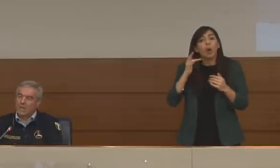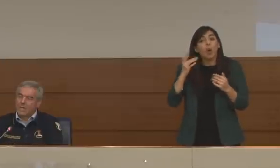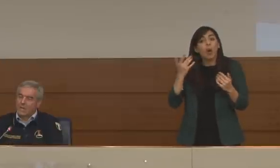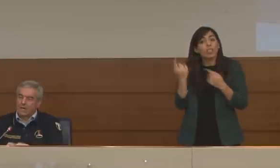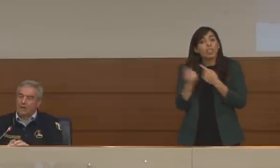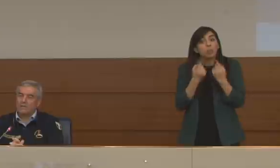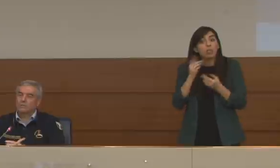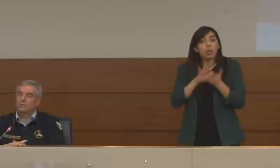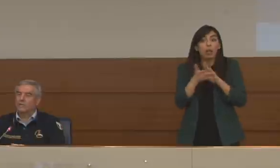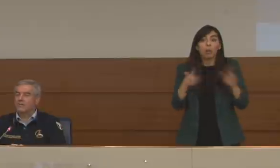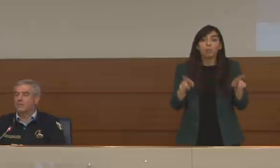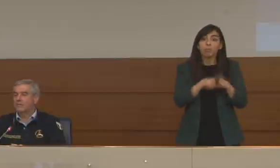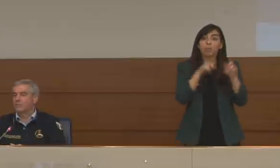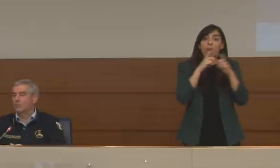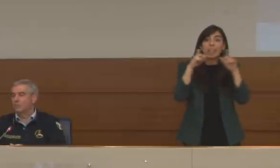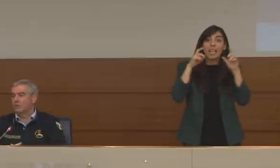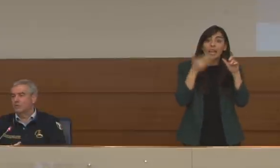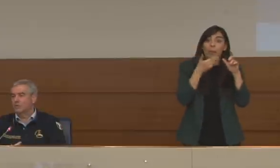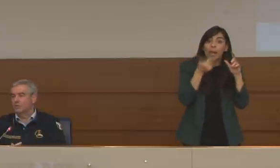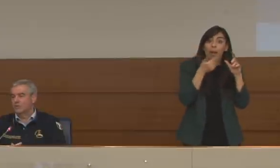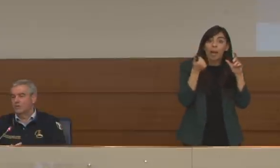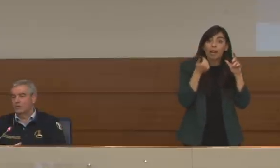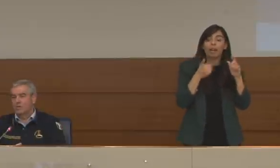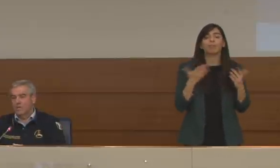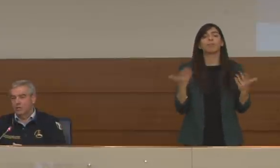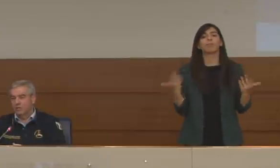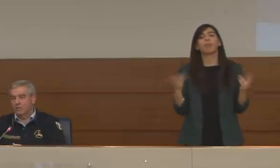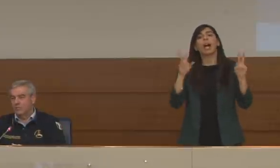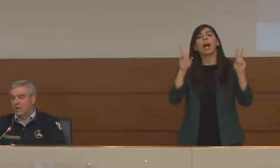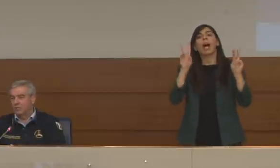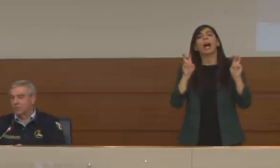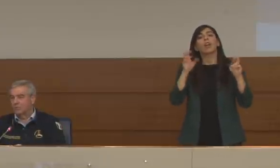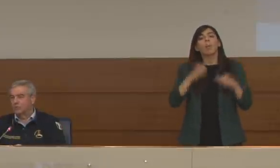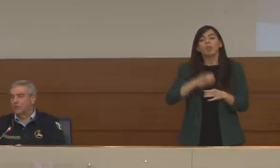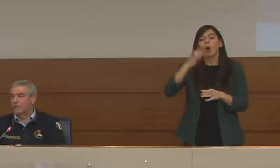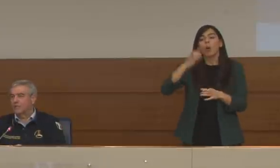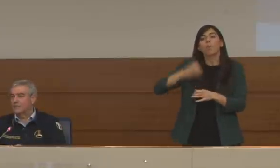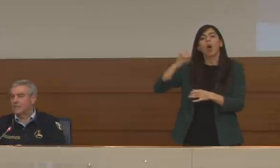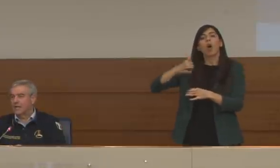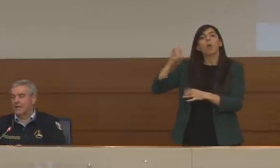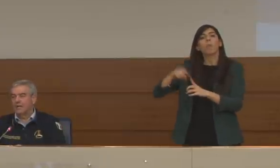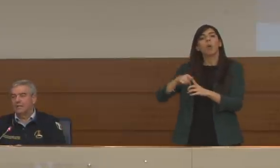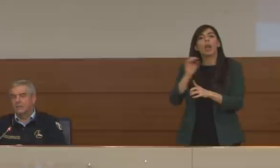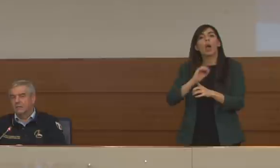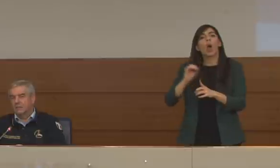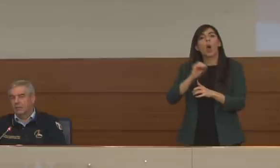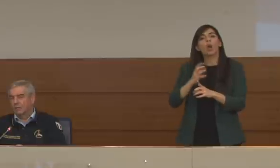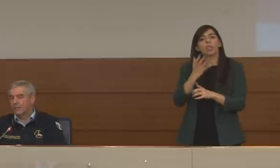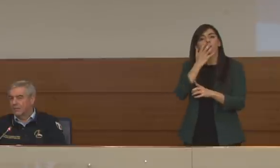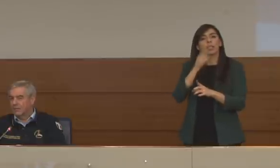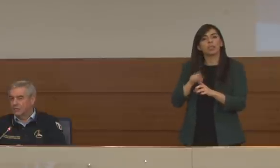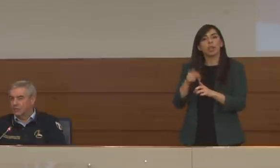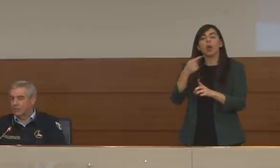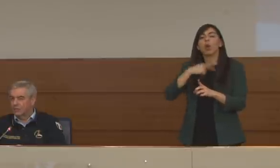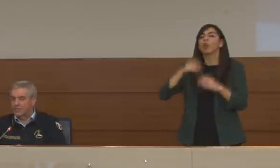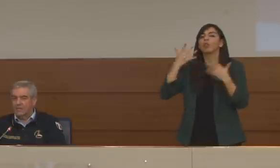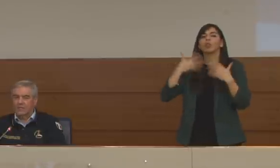Sul tema delle bombole di ossigeno noi abbiamo ricevuto una richiesta dei colleghi della Regione Lombardia che